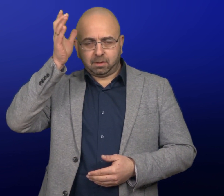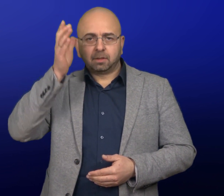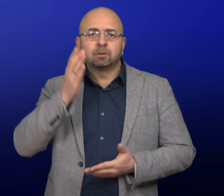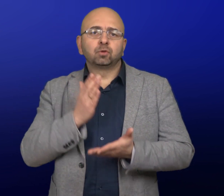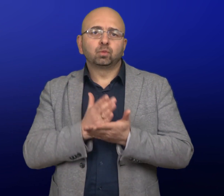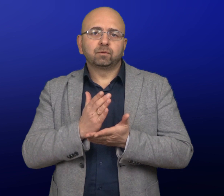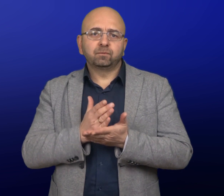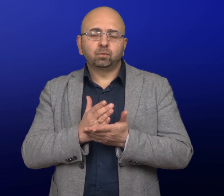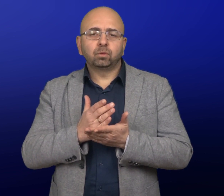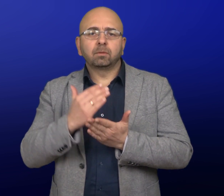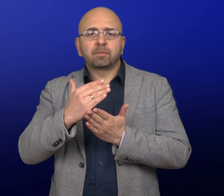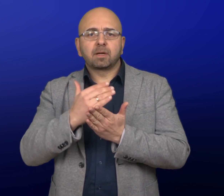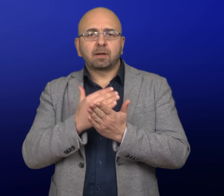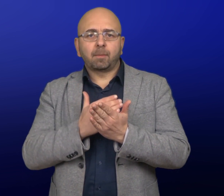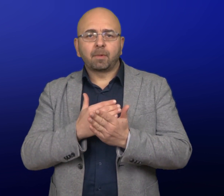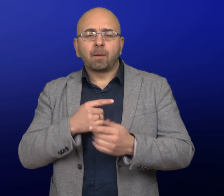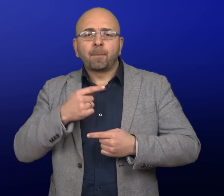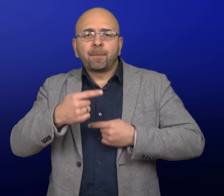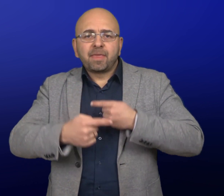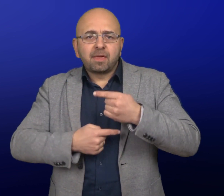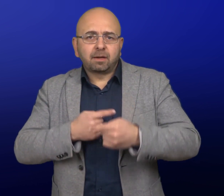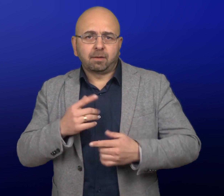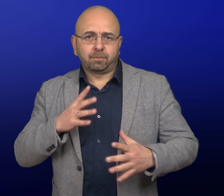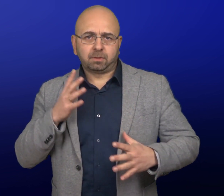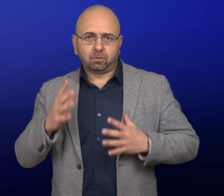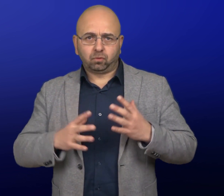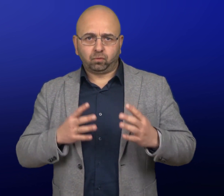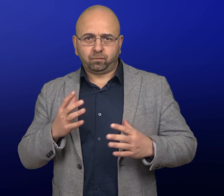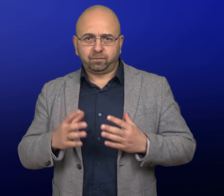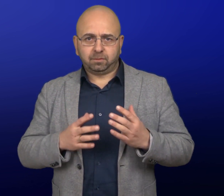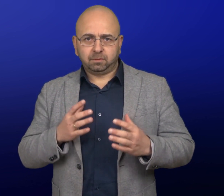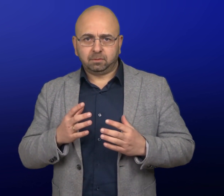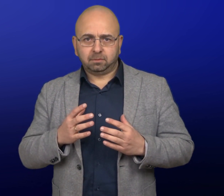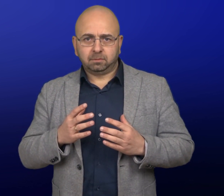существуют программы переподготовки.